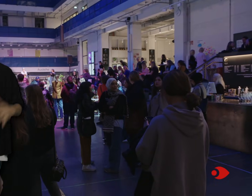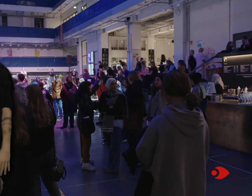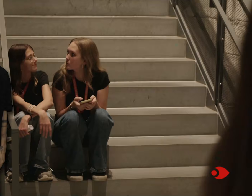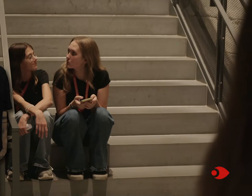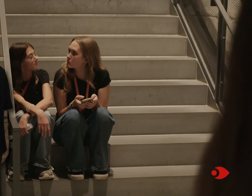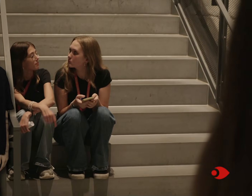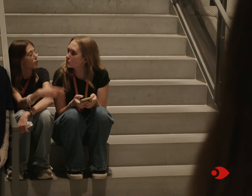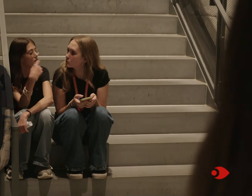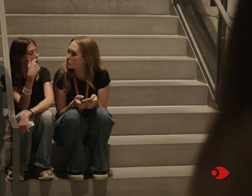Schaut am besten selbst.